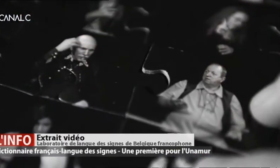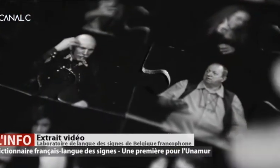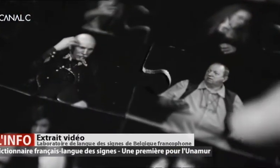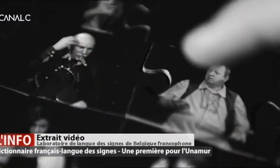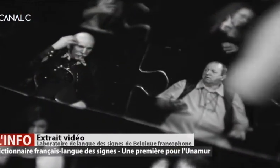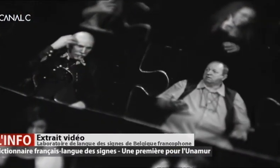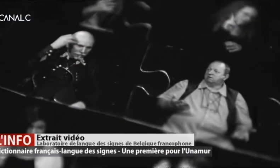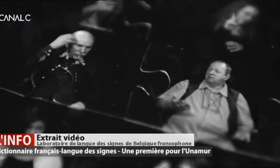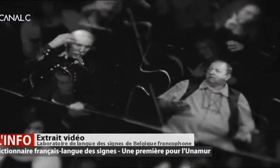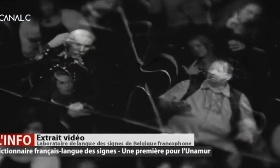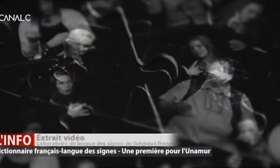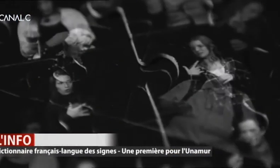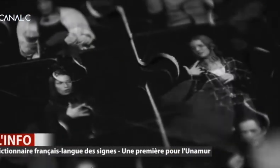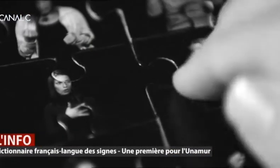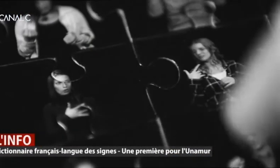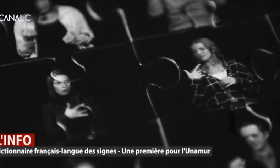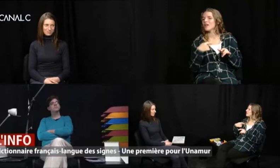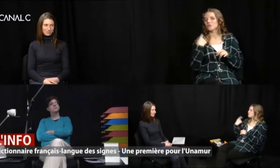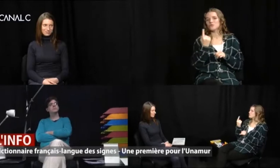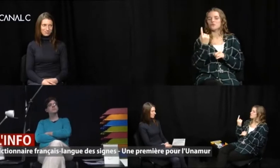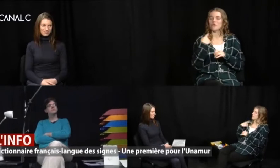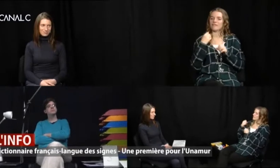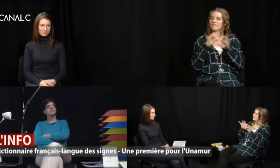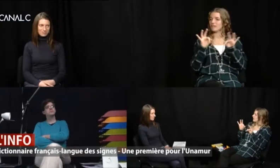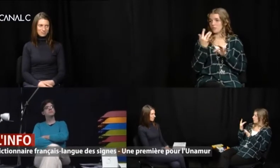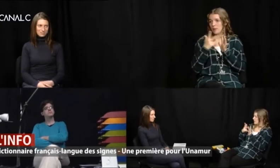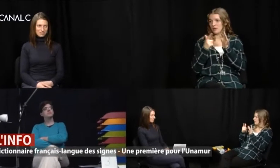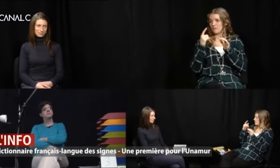phrases, des expressions. Une sorte de grand puzzle à 100 pièces qui a permis